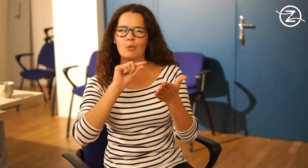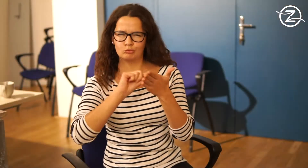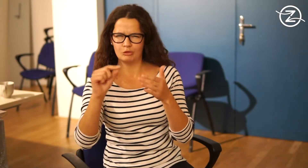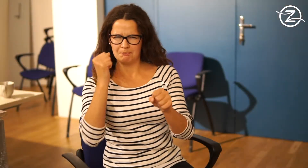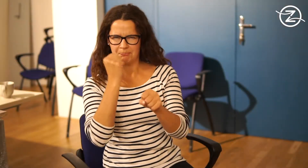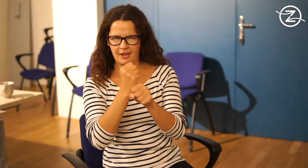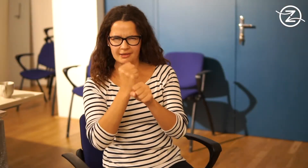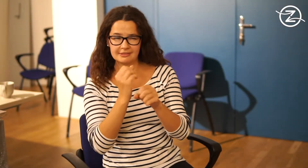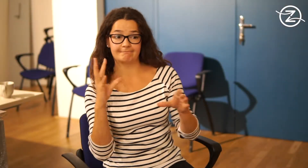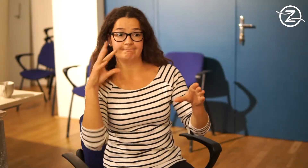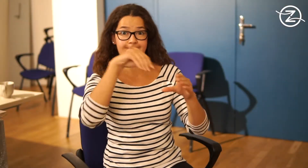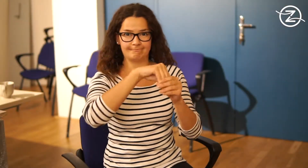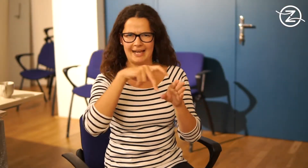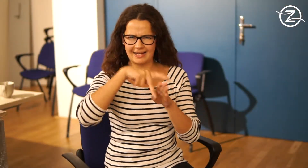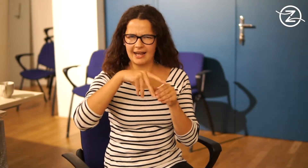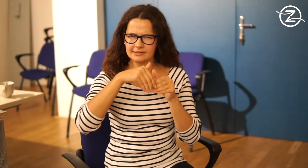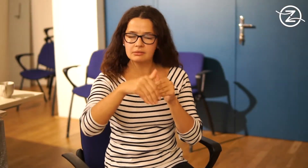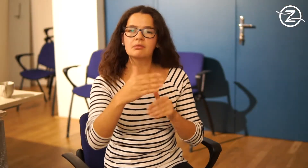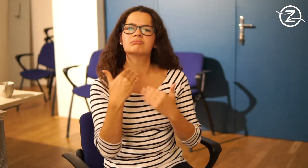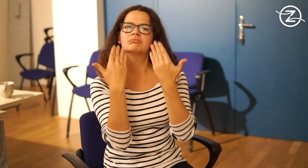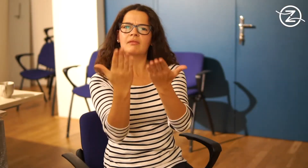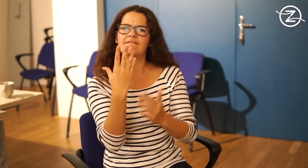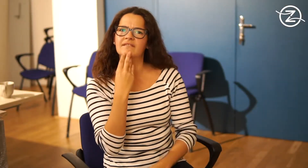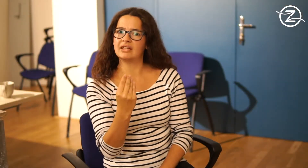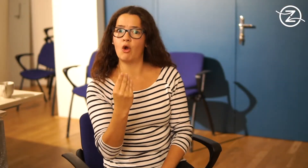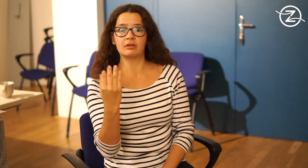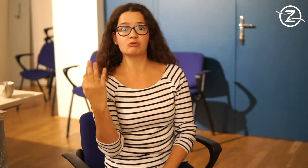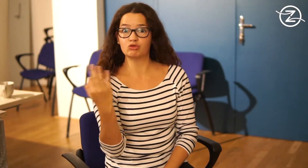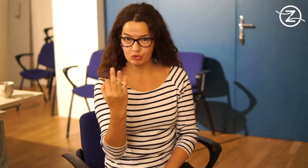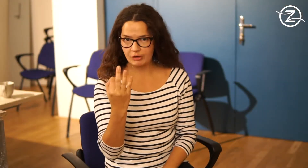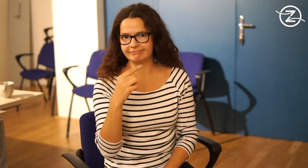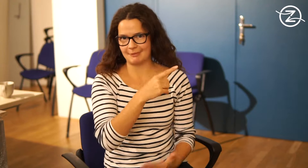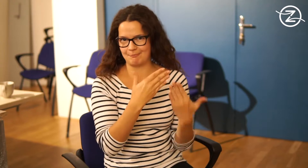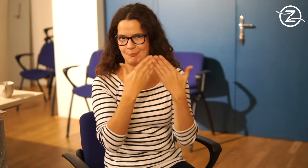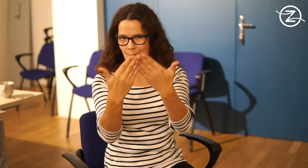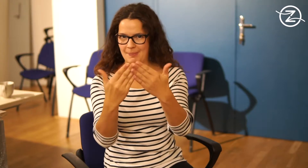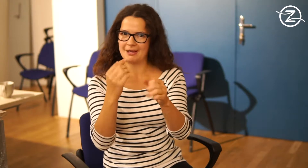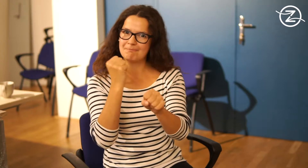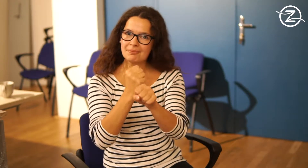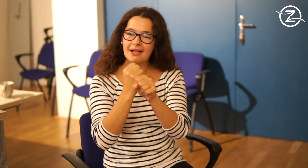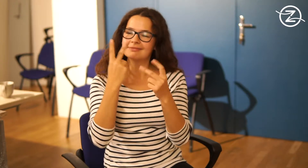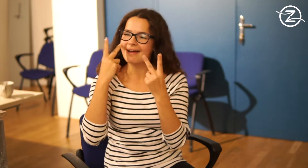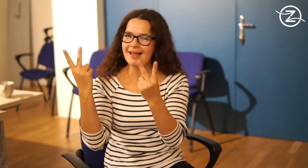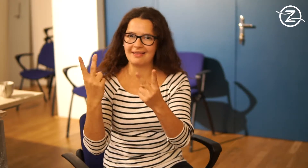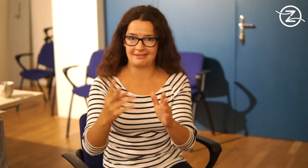Co za výhody vám přinese registrace na úřadu práce? Úřad vám pomůže hledat zaměstnání